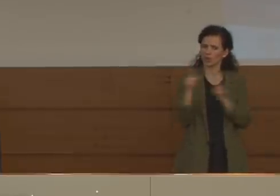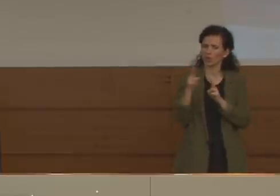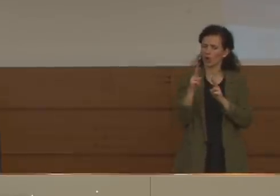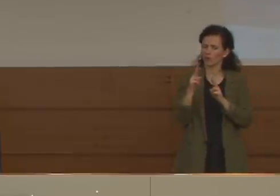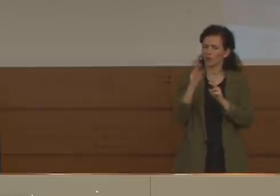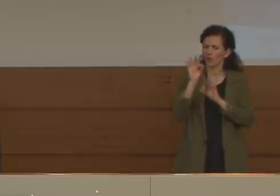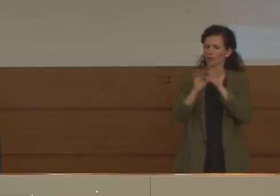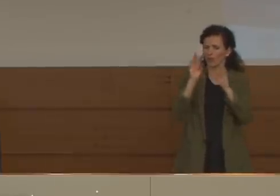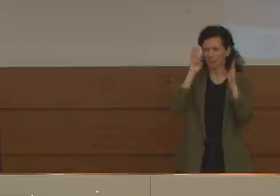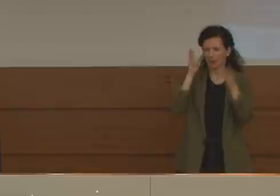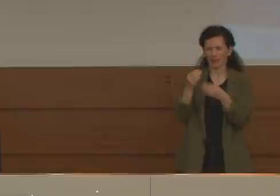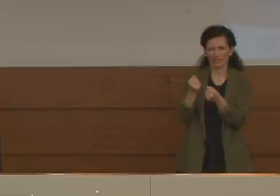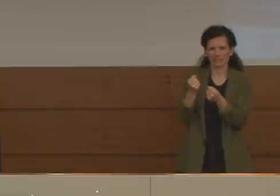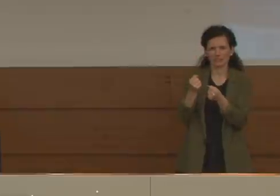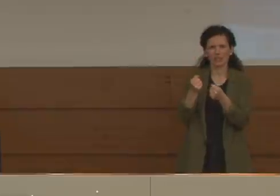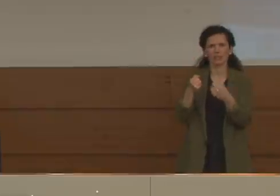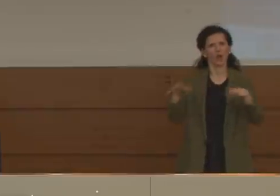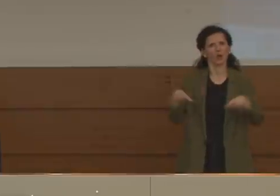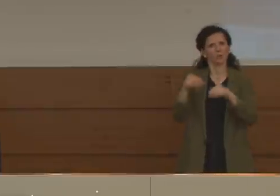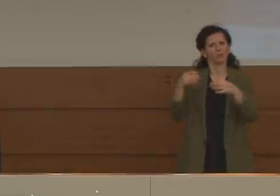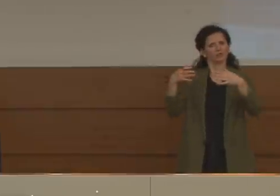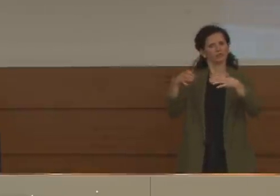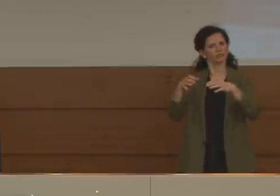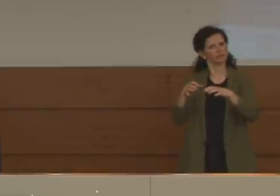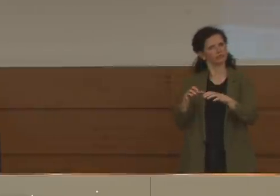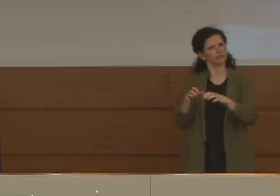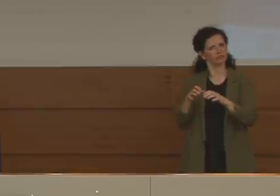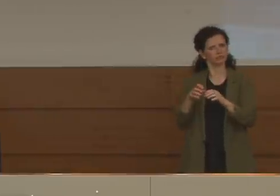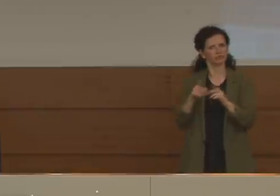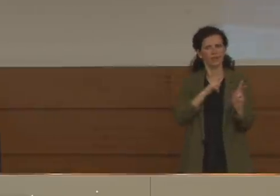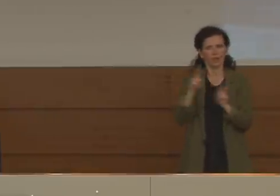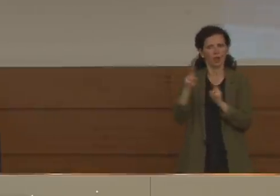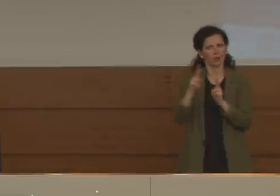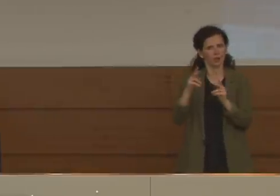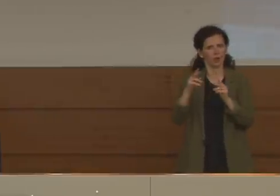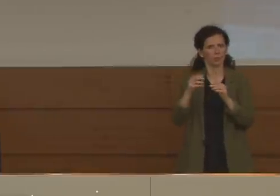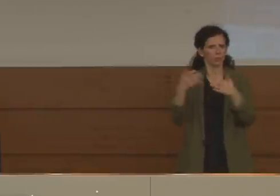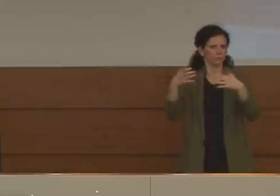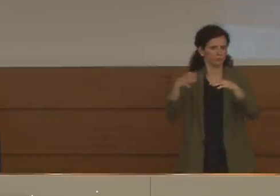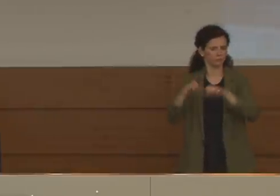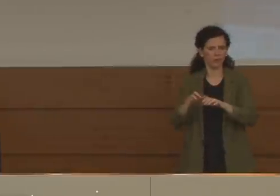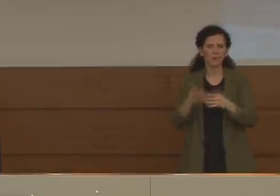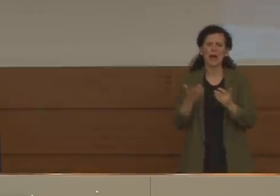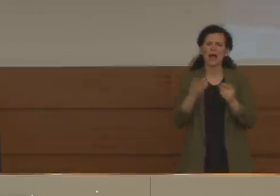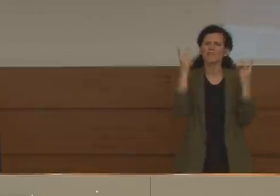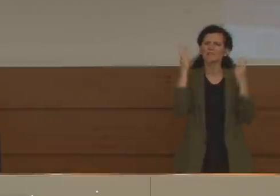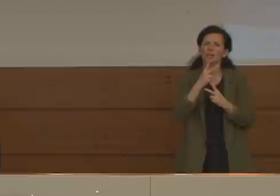intensiva ci sono disponibili? Perché non è che si è saturato il sistema?